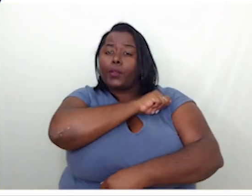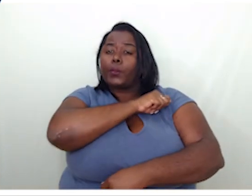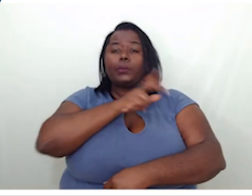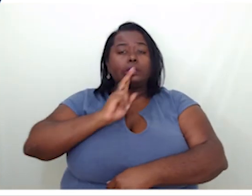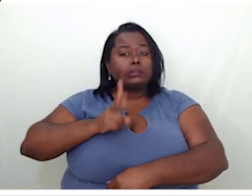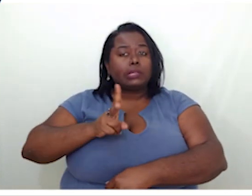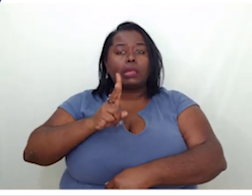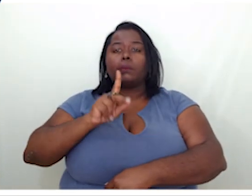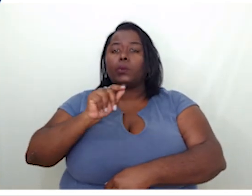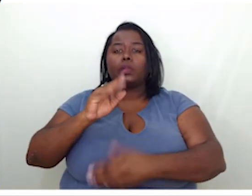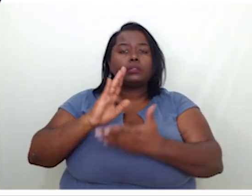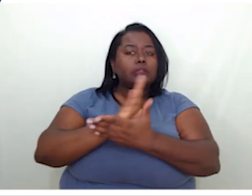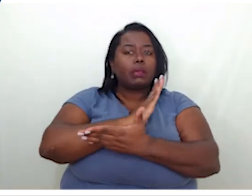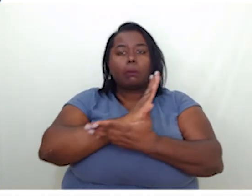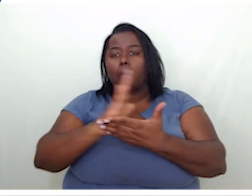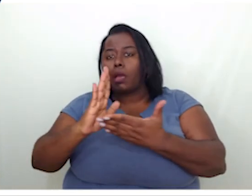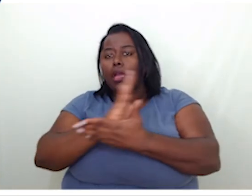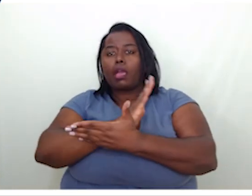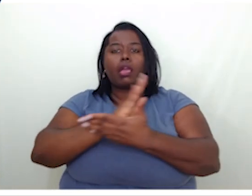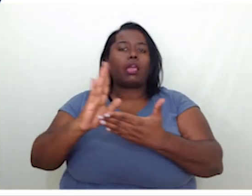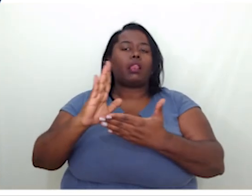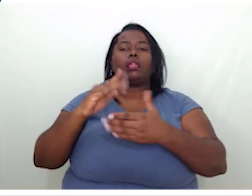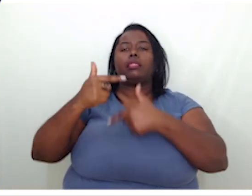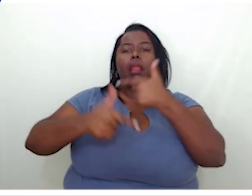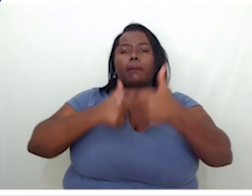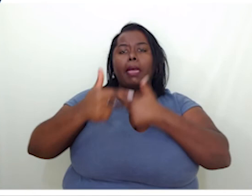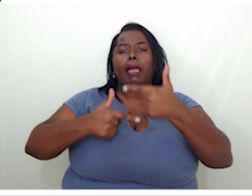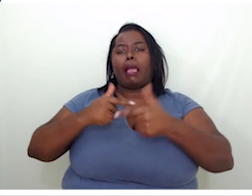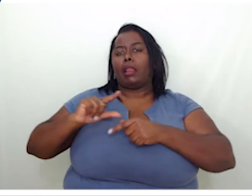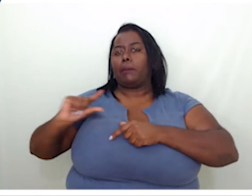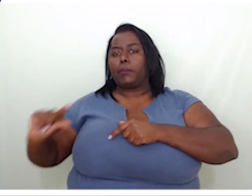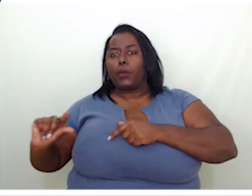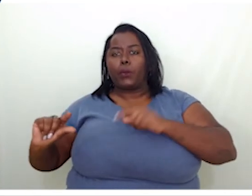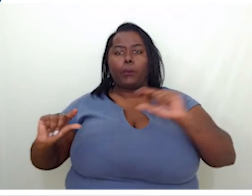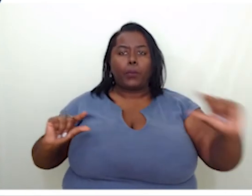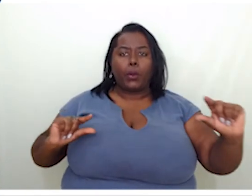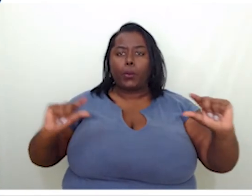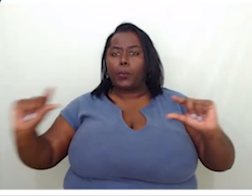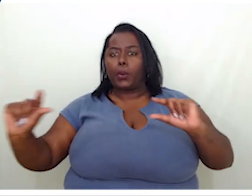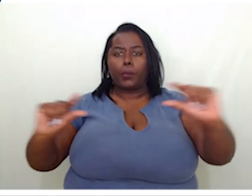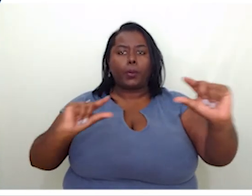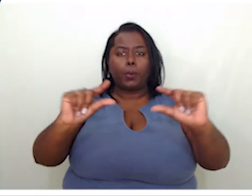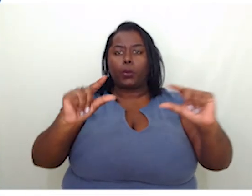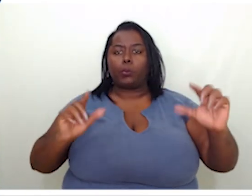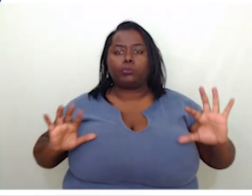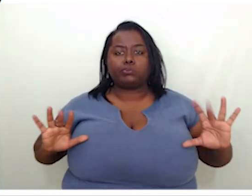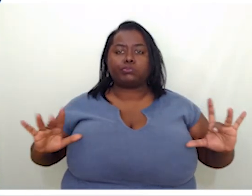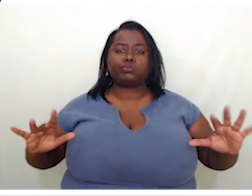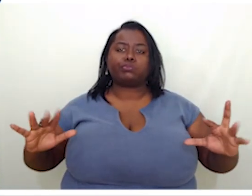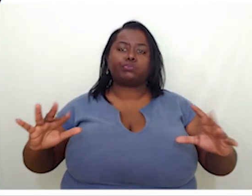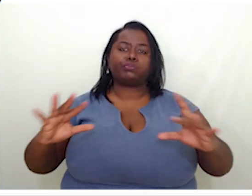Y ese no es el tipo de aprendizaje en grupo o entre pares que estamos buscando,